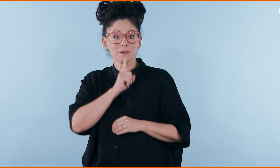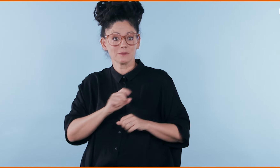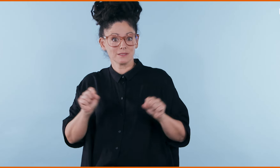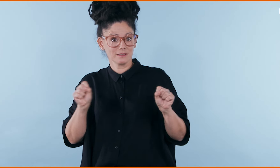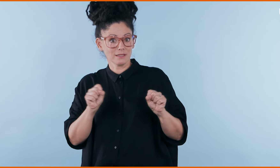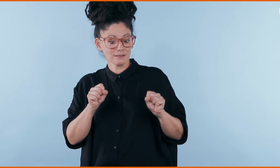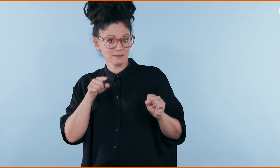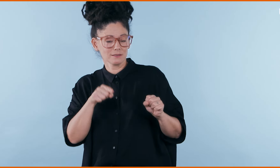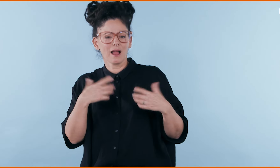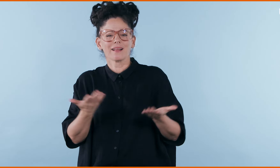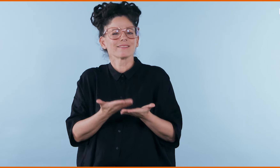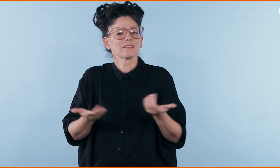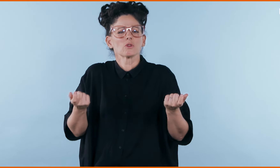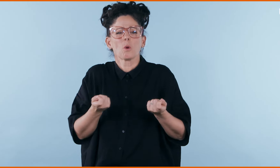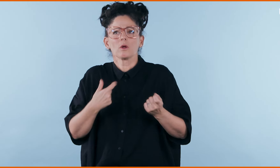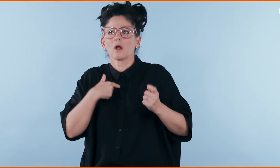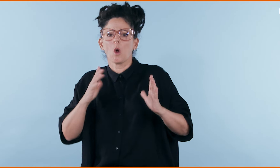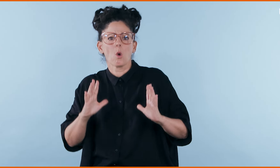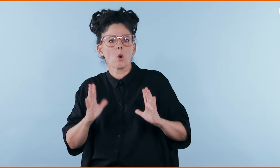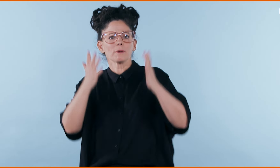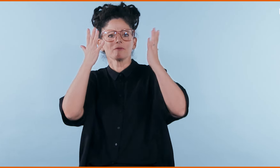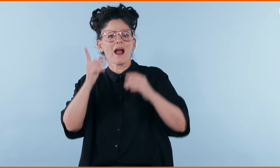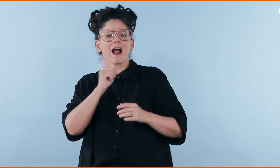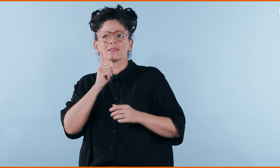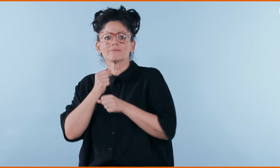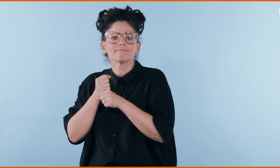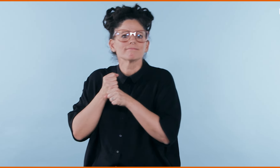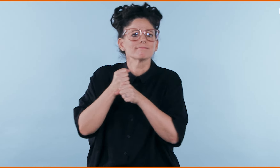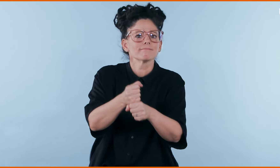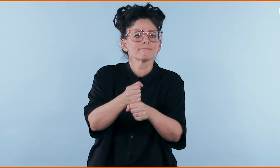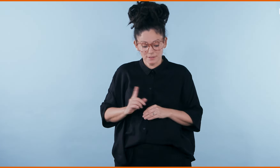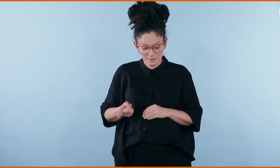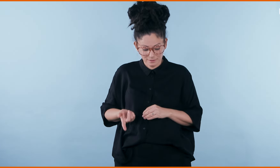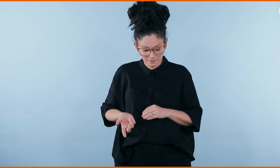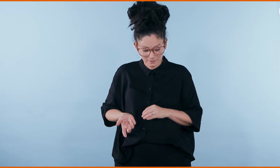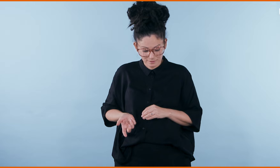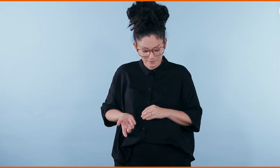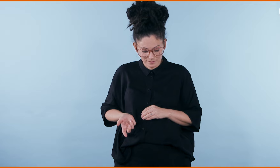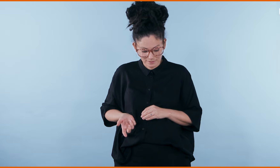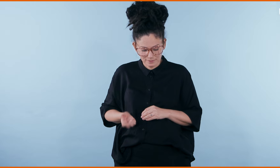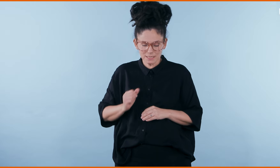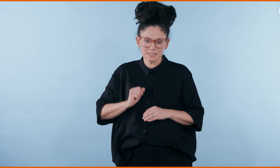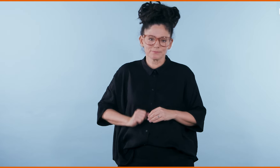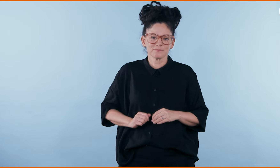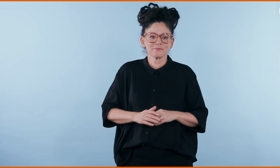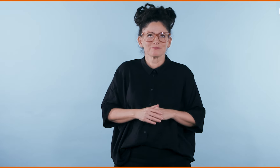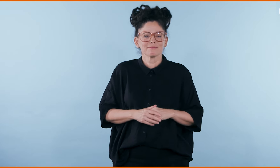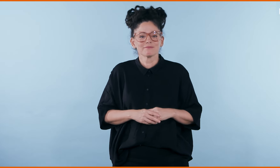Minoritetsstress är inte något jag känner hela tiden, den dyker upp då och då. Och sen då? Aha just det!